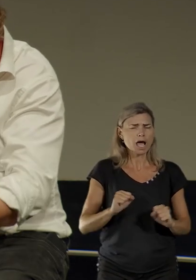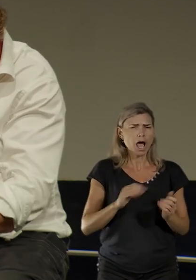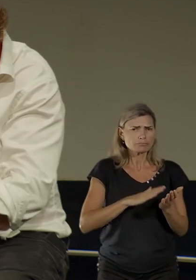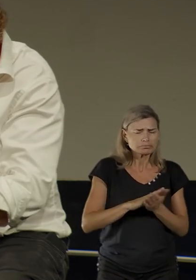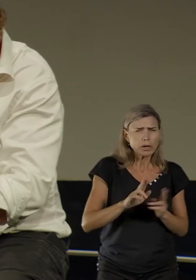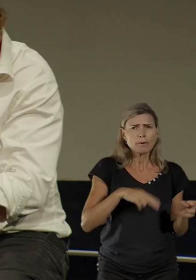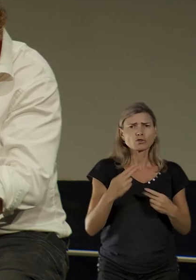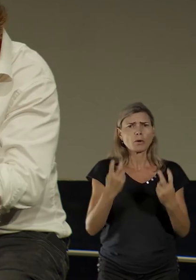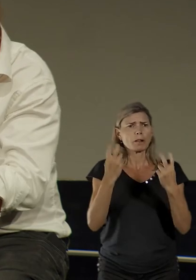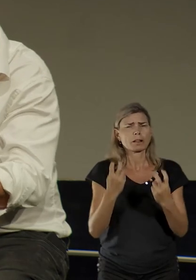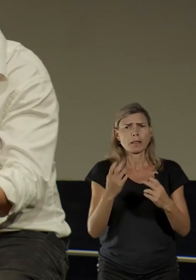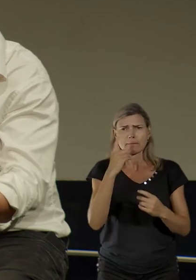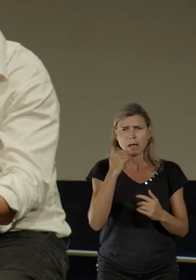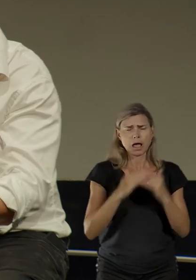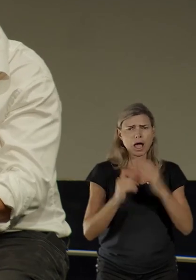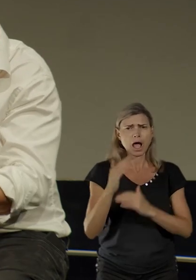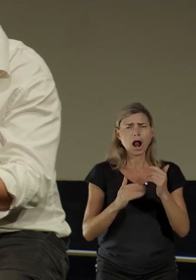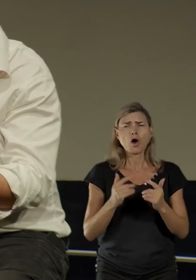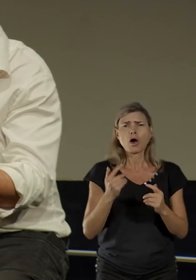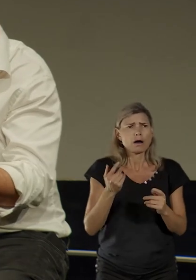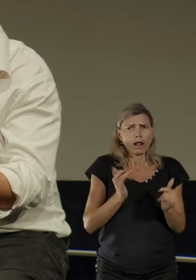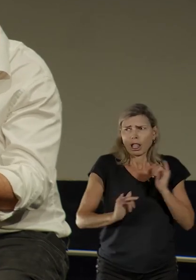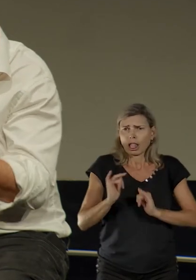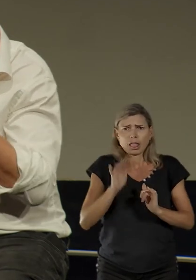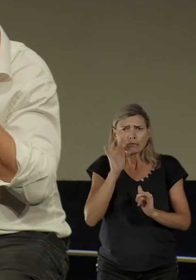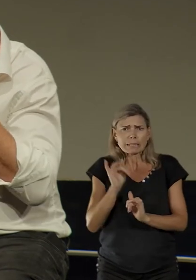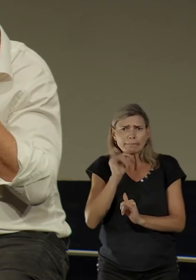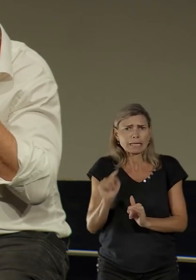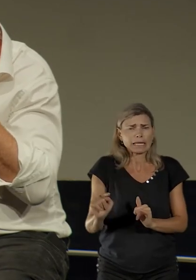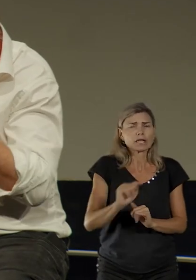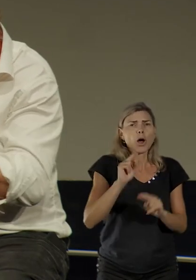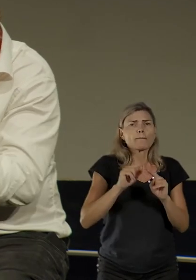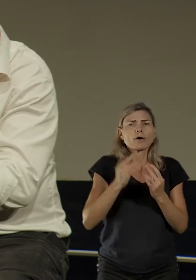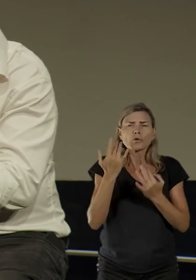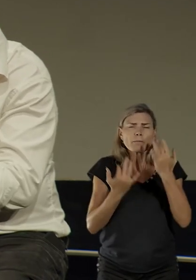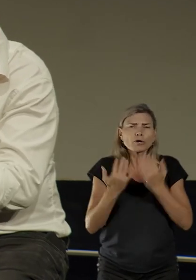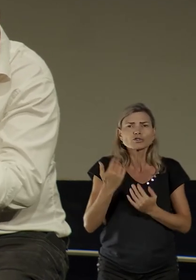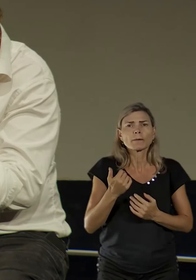ten bytový fond chátral. A bylo na jednoho obyvatele zhruba 9 m².